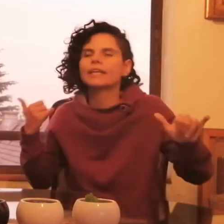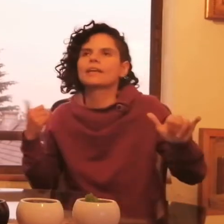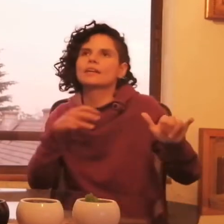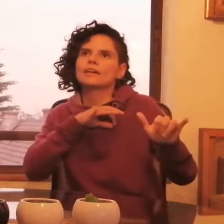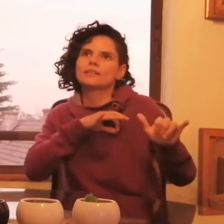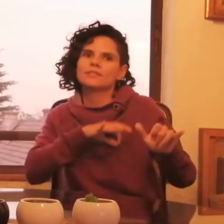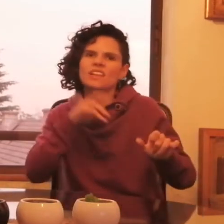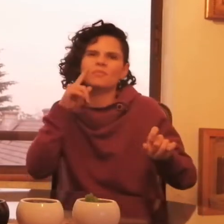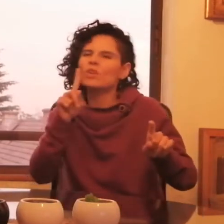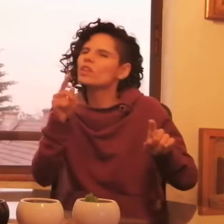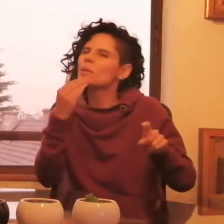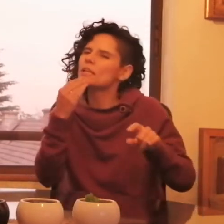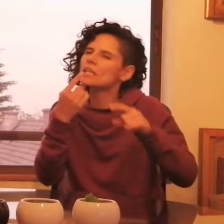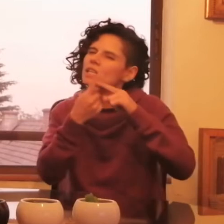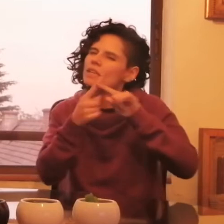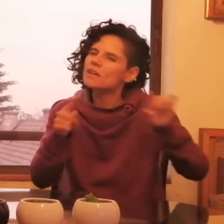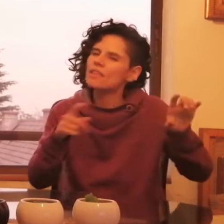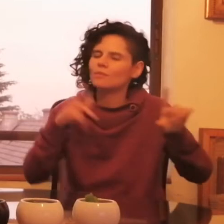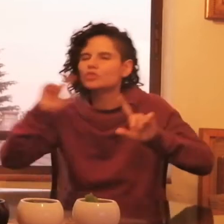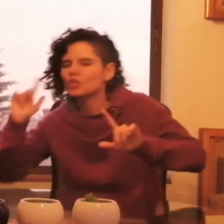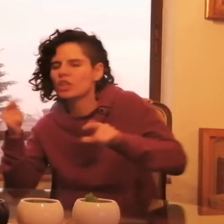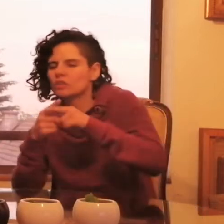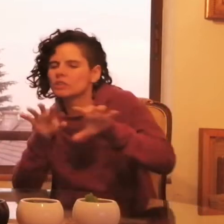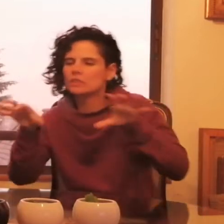campo diferente el tema del sonido - es super distinto - te fuiste como enamorando un